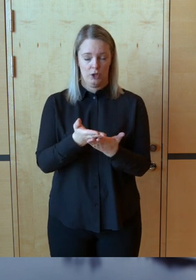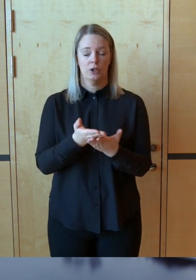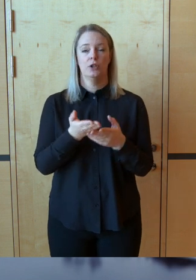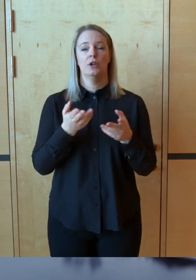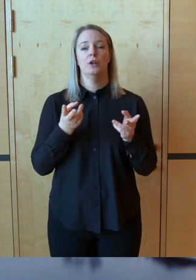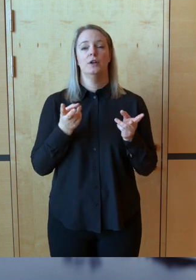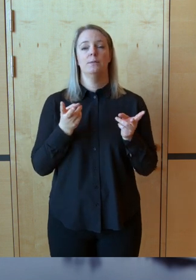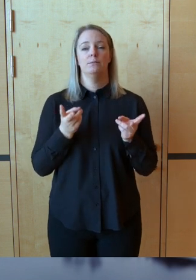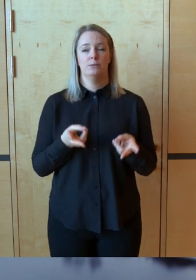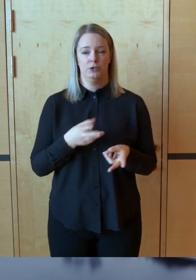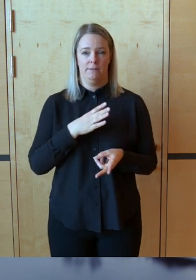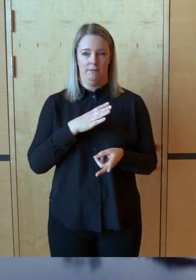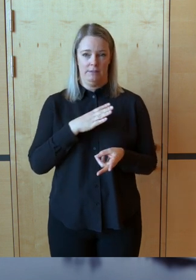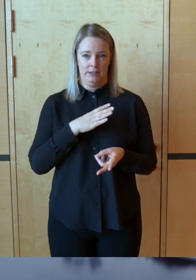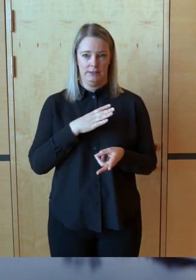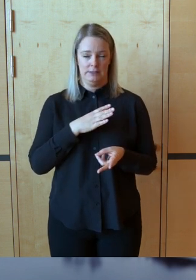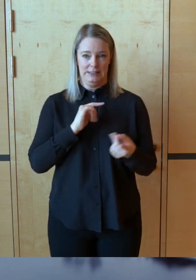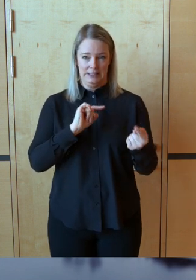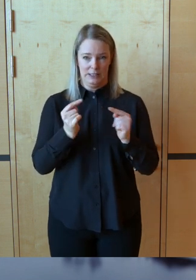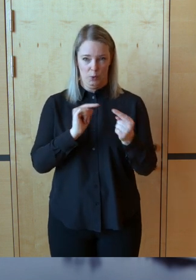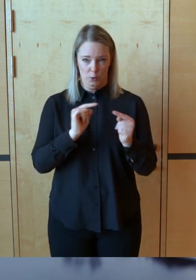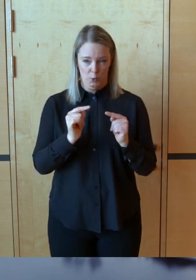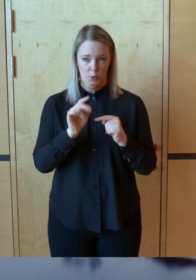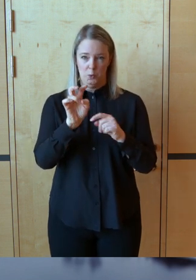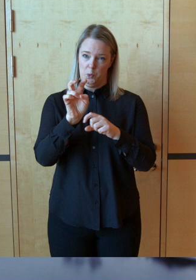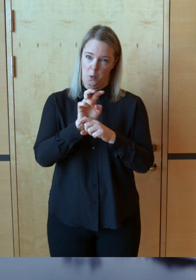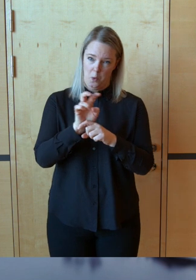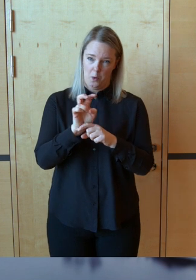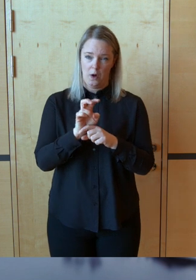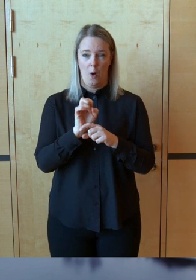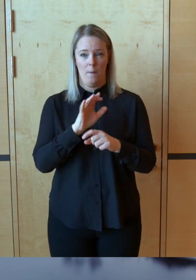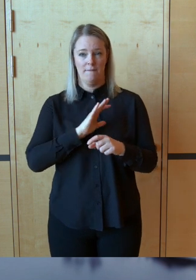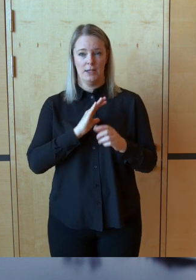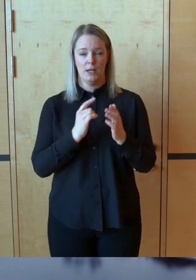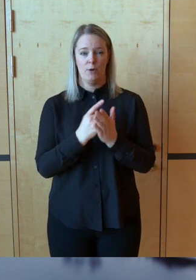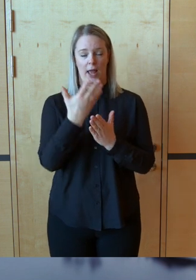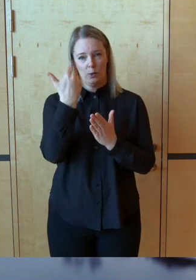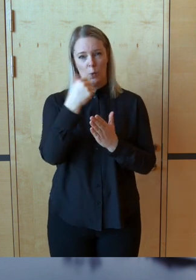Att man ska se över möjligheten Flytta Övningsfältet som varit